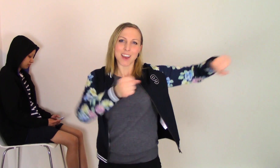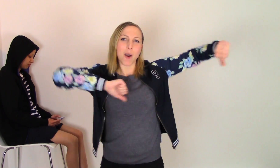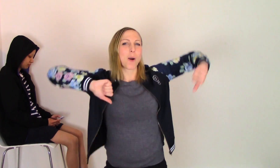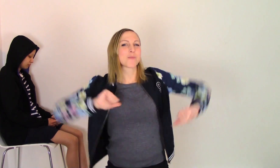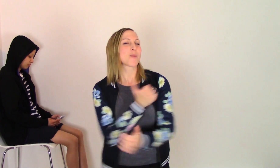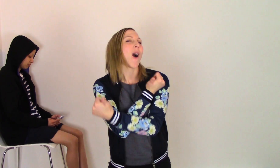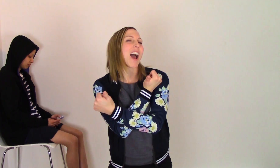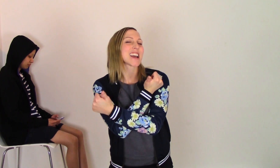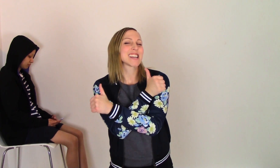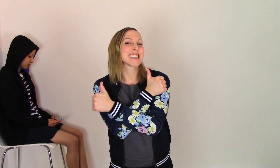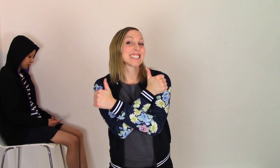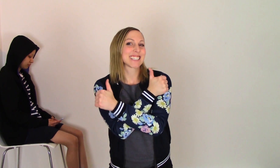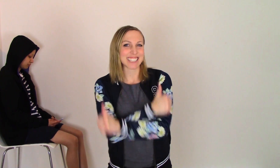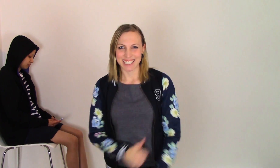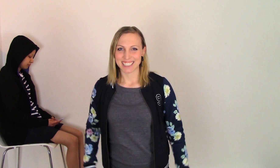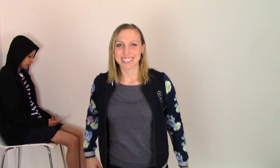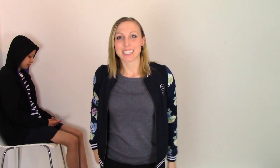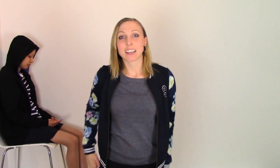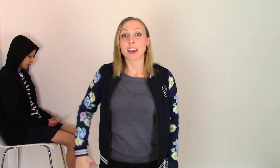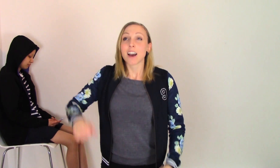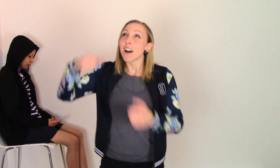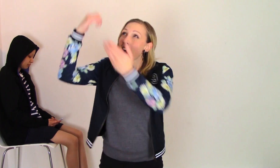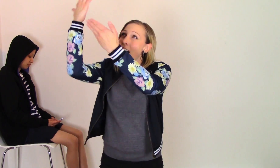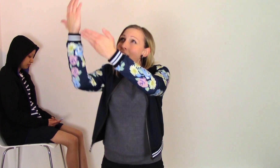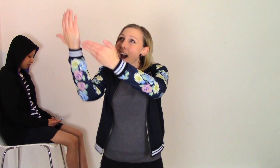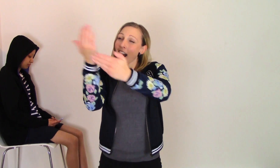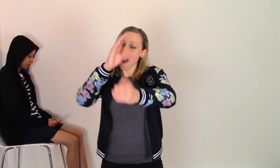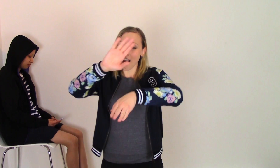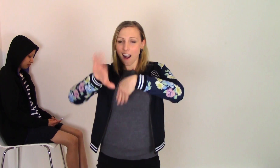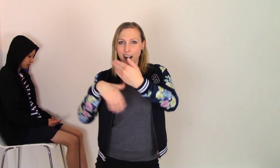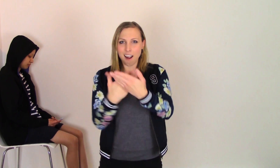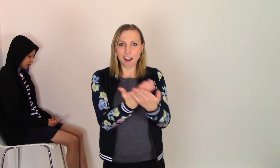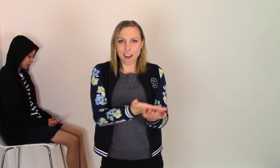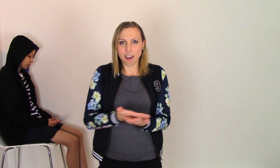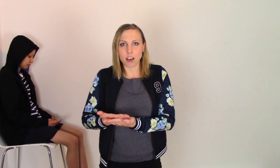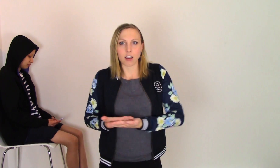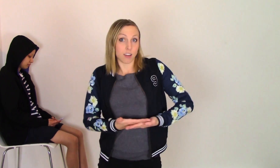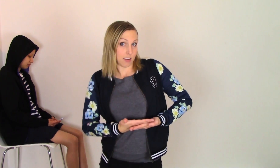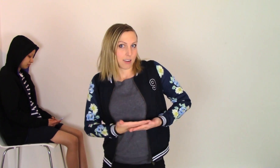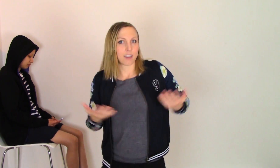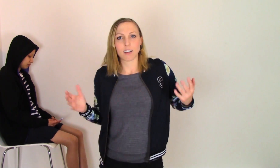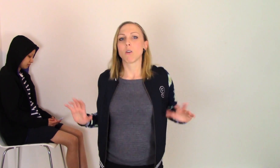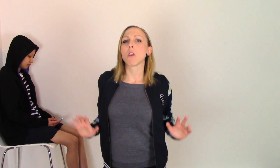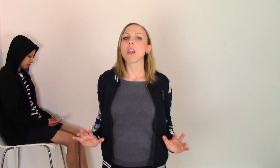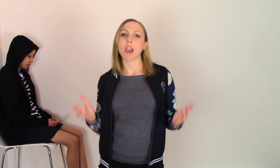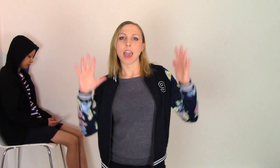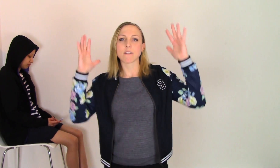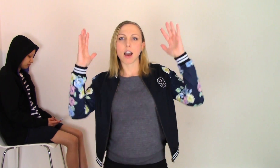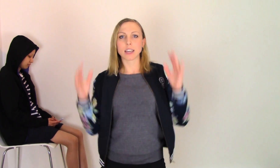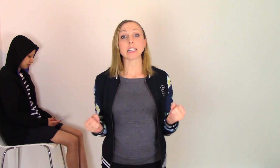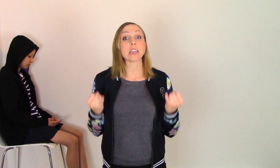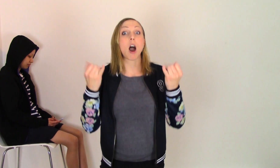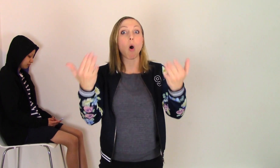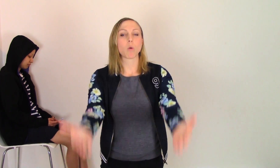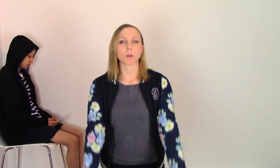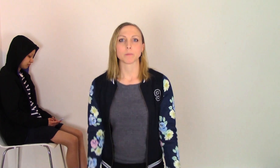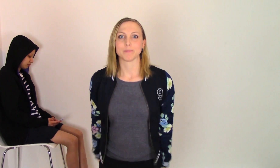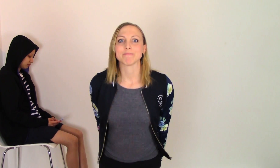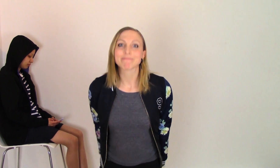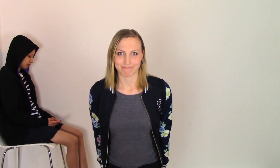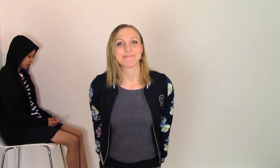Oh boy! Sicken skänk från ovan de e å leva ida.